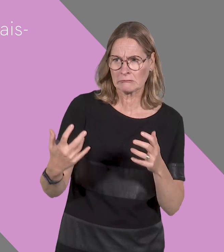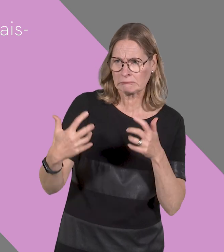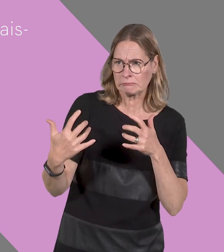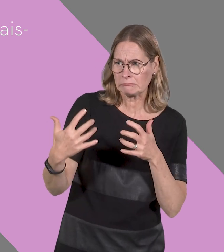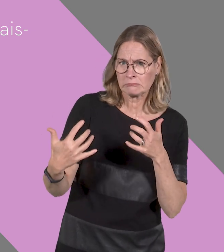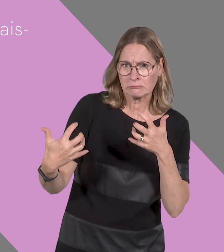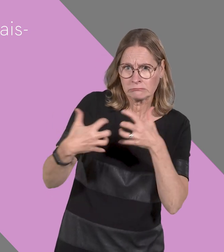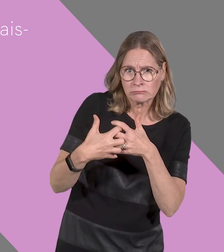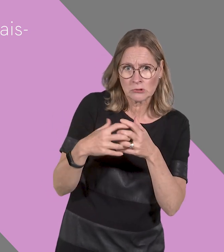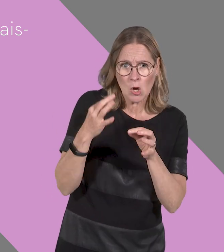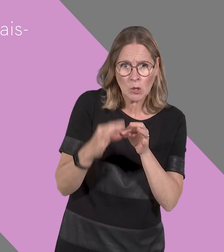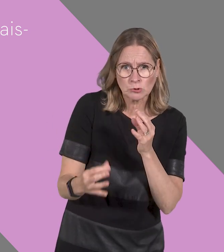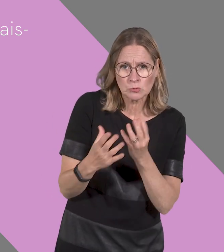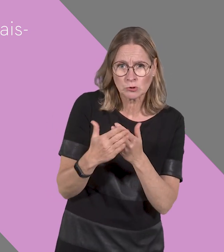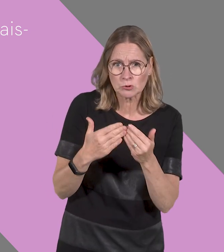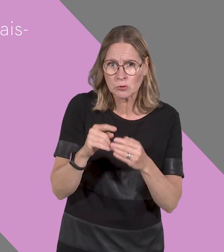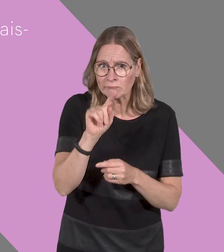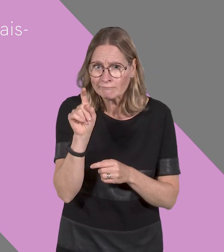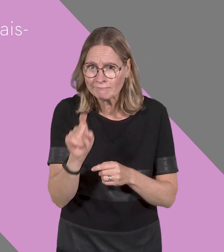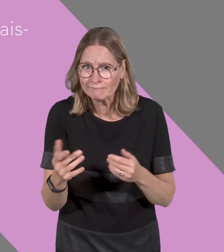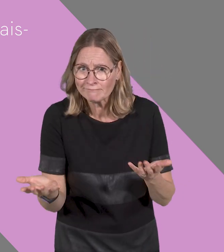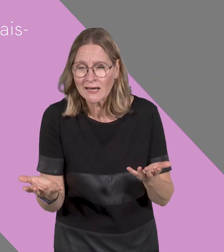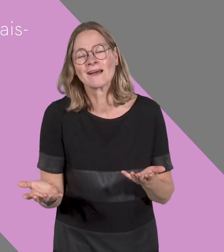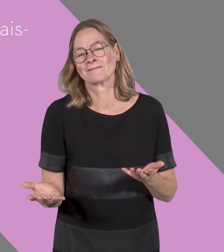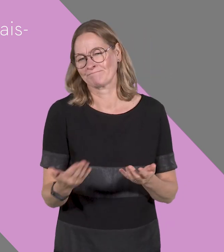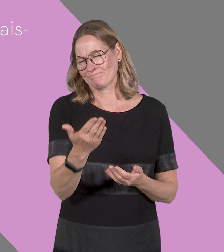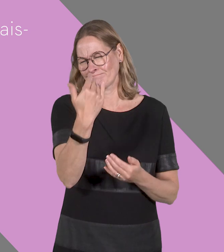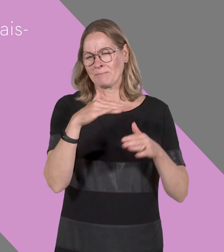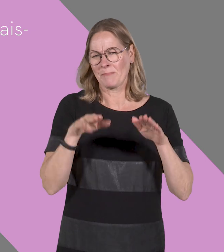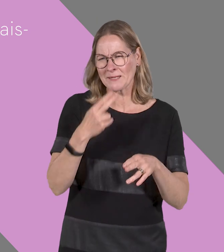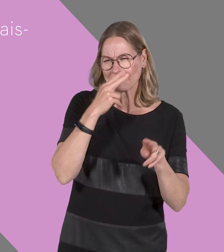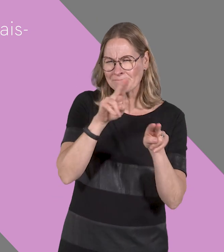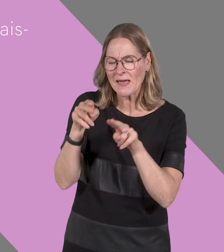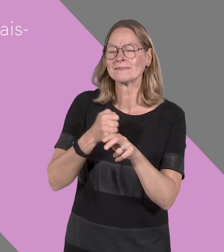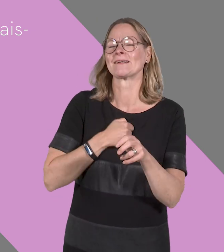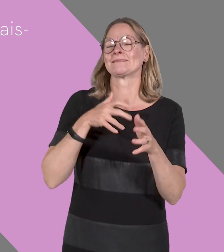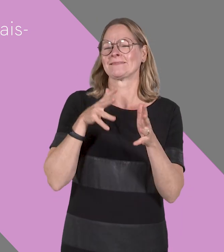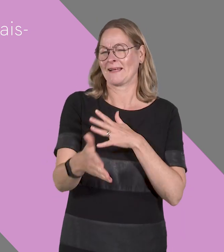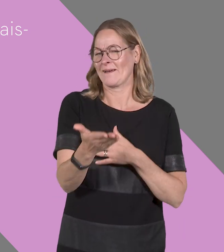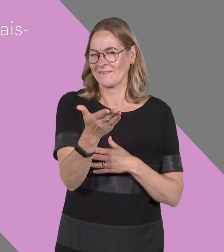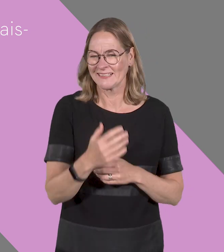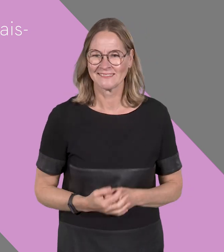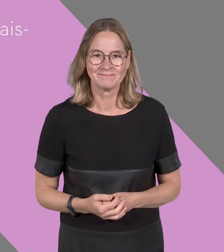Onnistuuko heidän yhteistyönsä tästäkin huolimatta? Se selviää vain tulemalla paikan päälle!